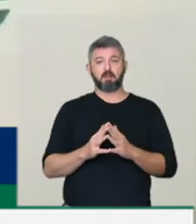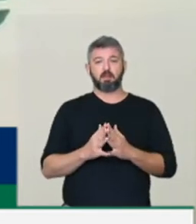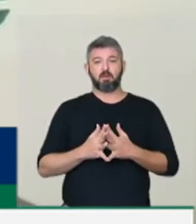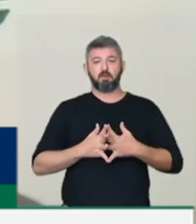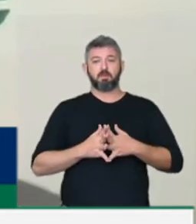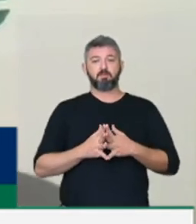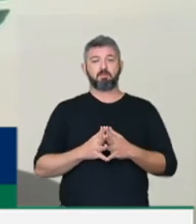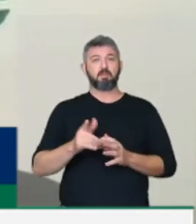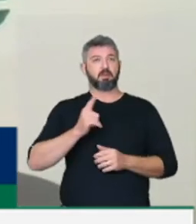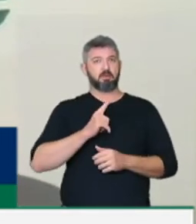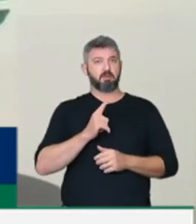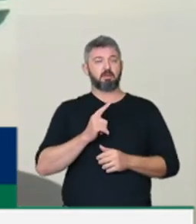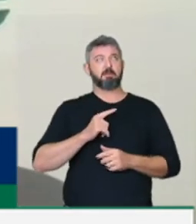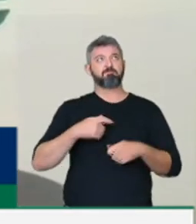DICOS, ENTÃO NÓS TEMOS UMA NECESSIDADE DE RECOMPOR, DE